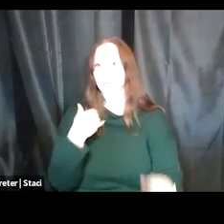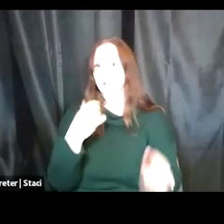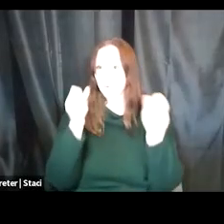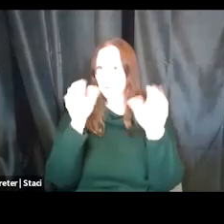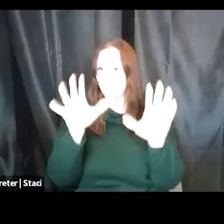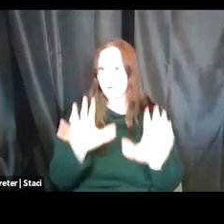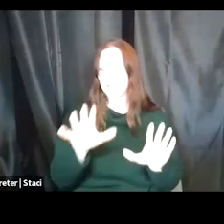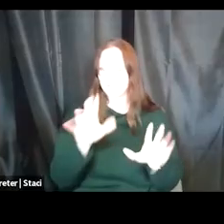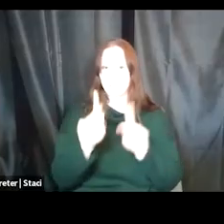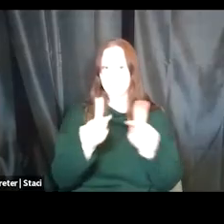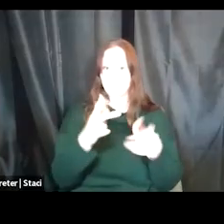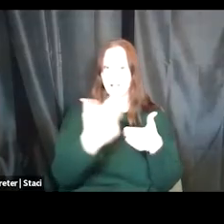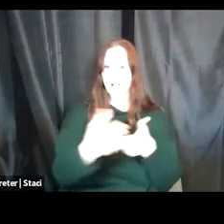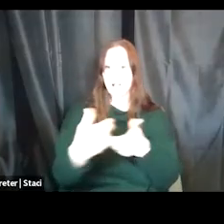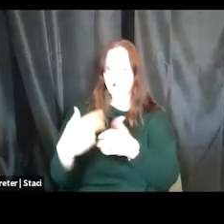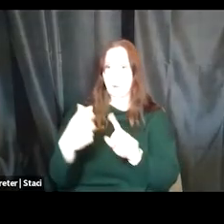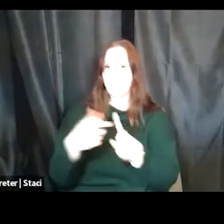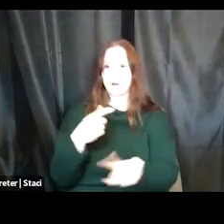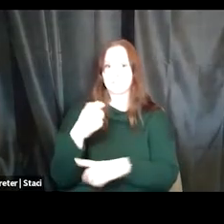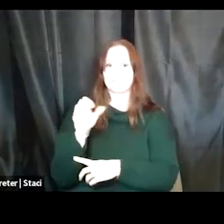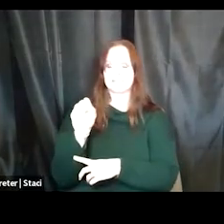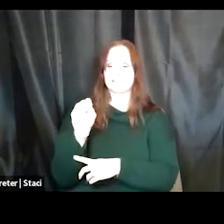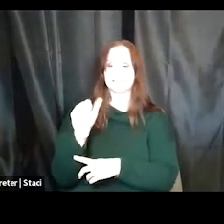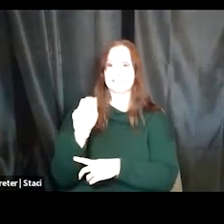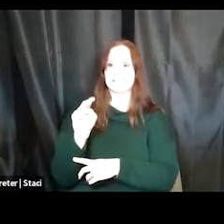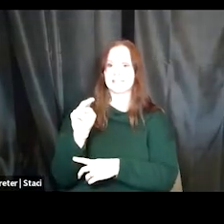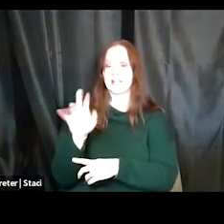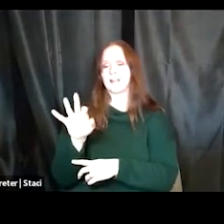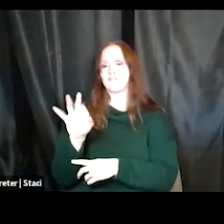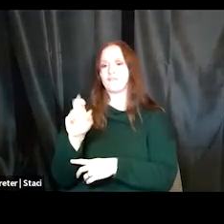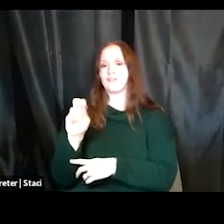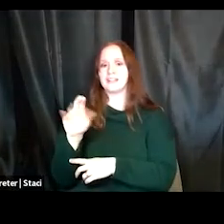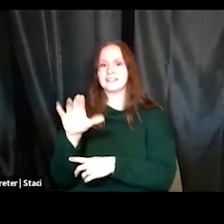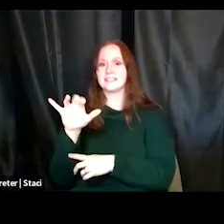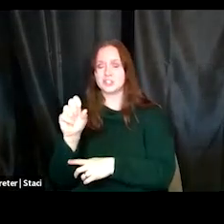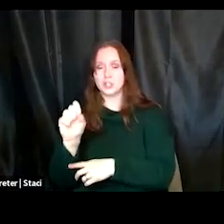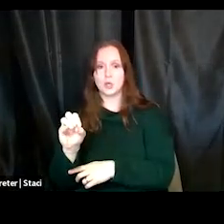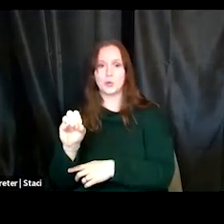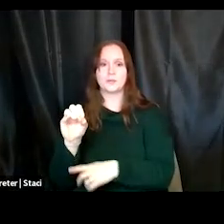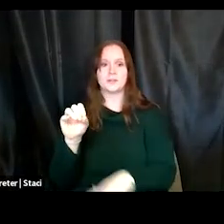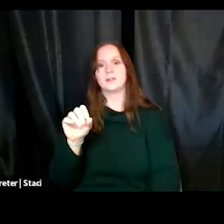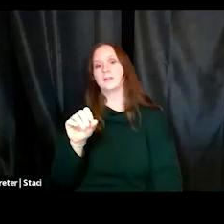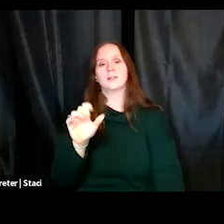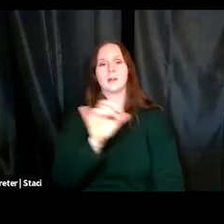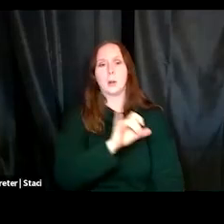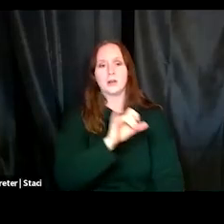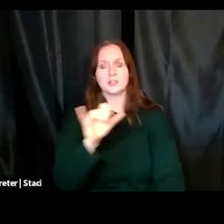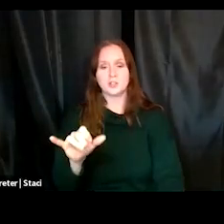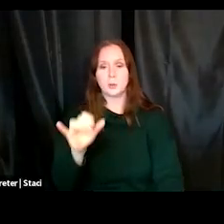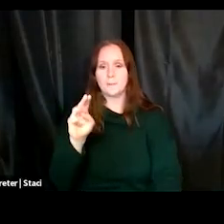y ustedes lo están demostrando. Ya casi estamos alcanzando los mil asistentes. Muchas gracias por tomarse el tiempo de unirse a nosotros.